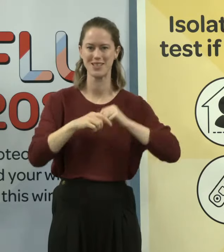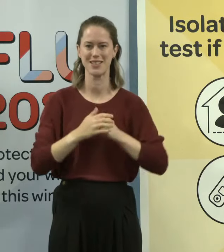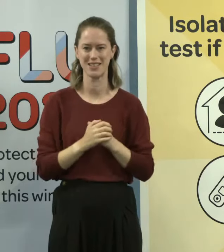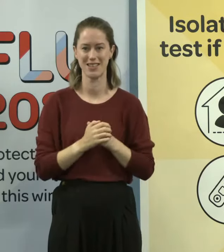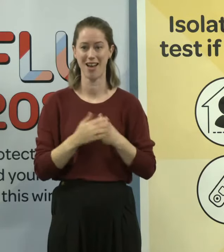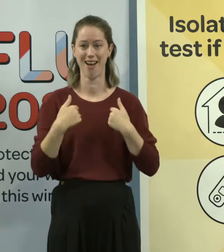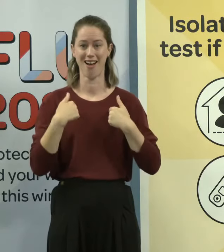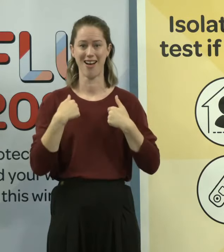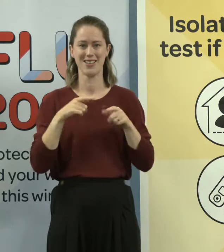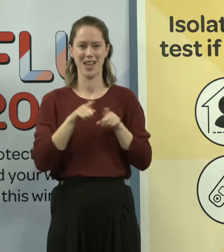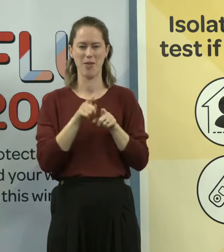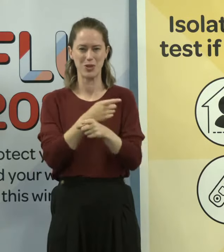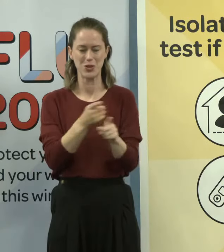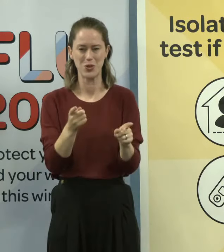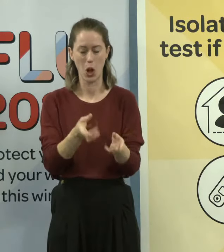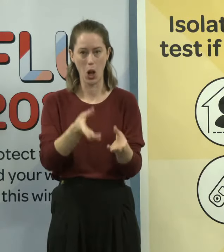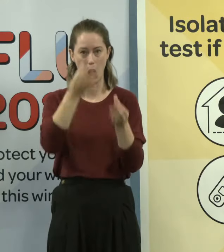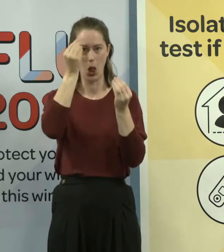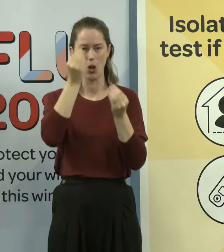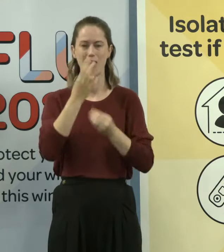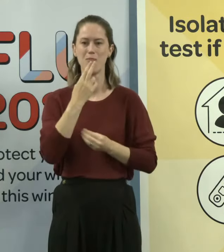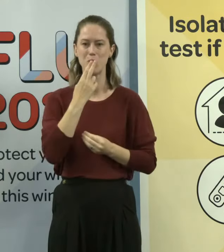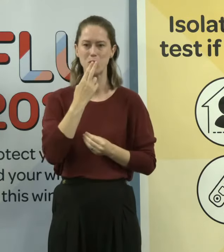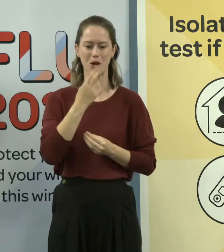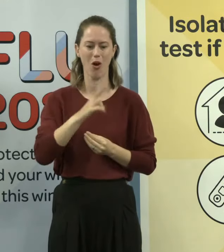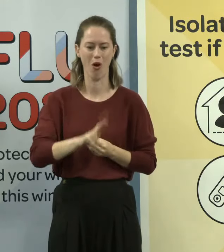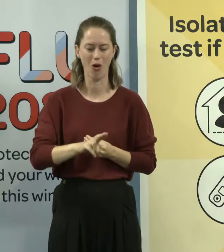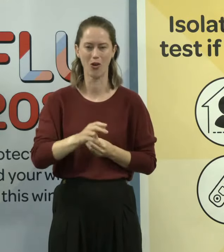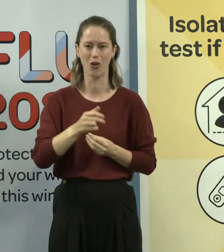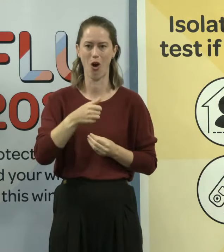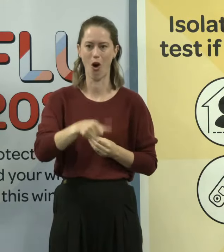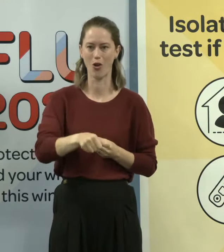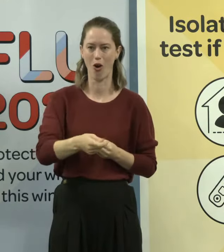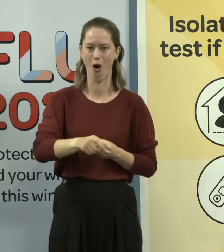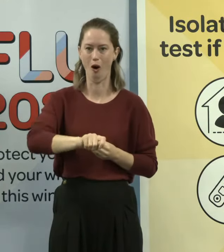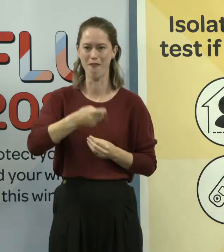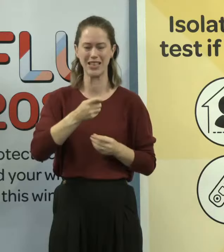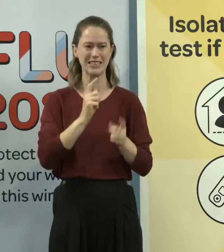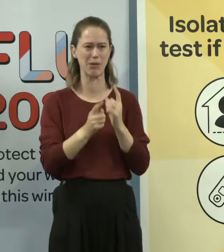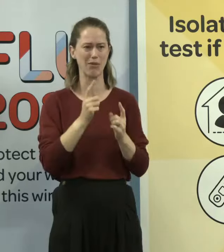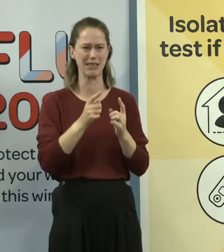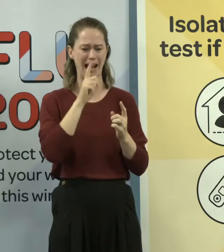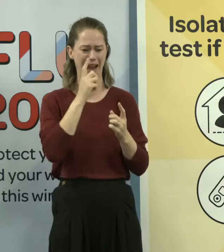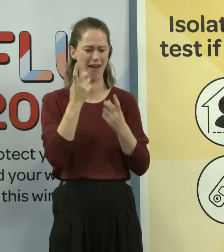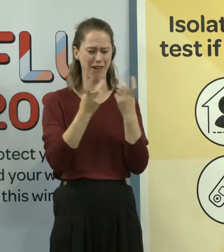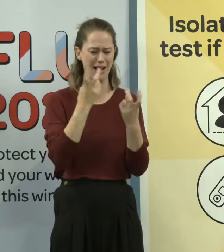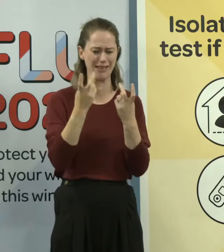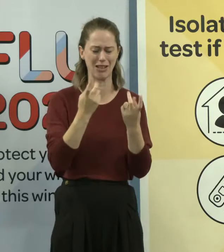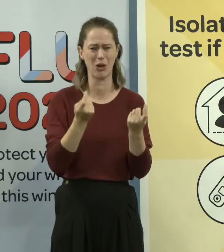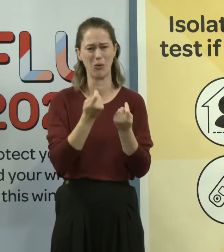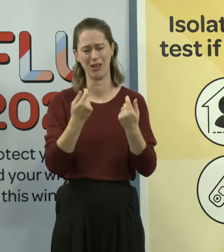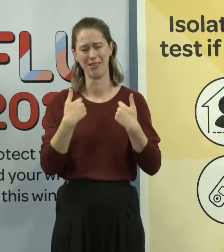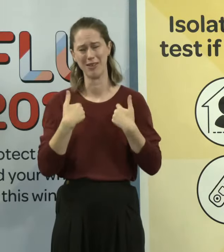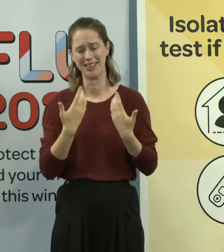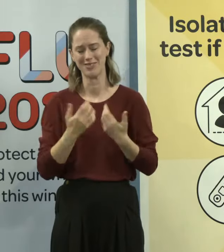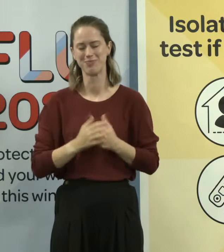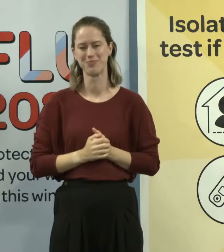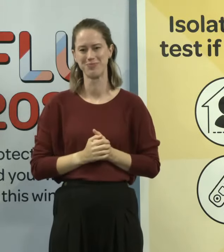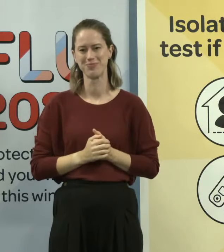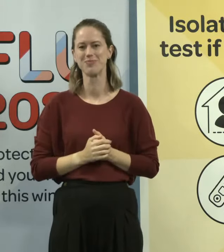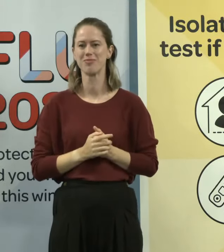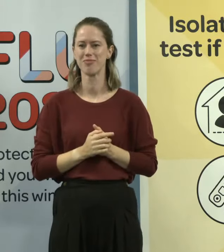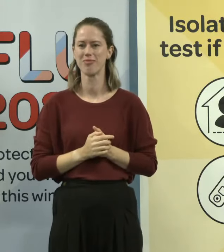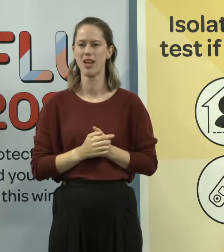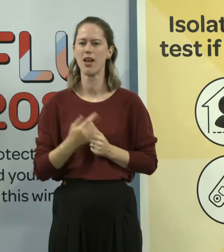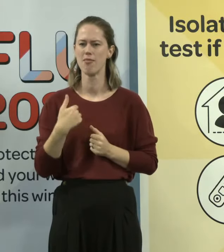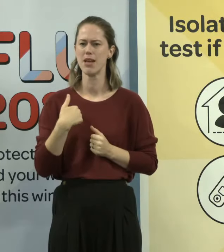tatou i ta tatou mahi. Kei a